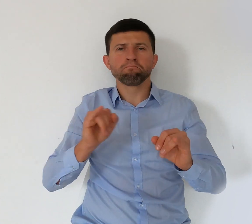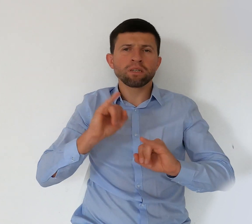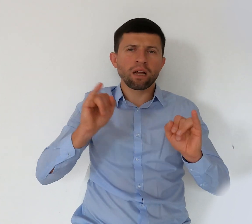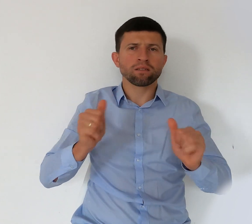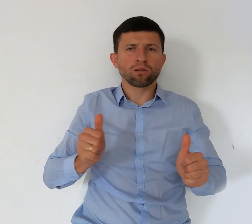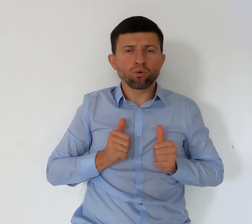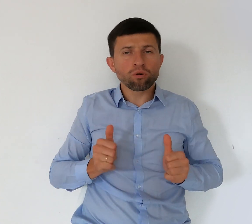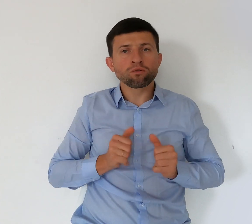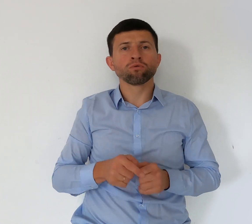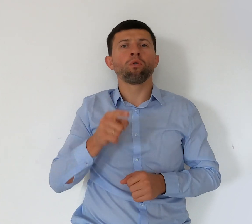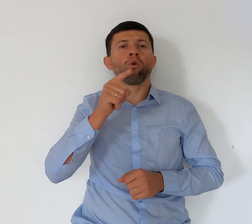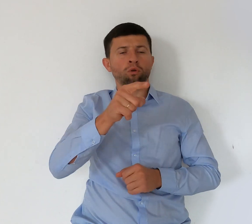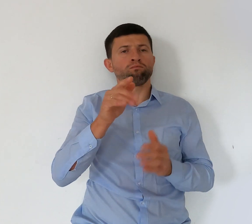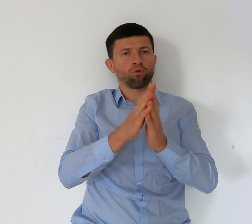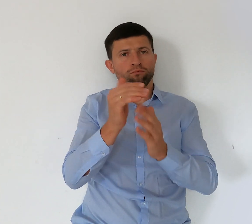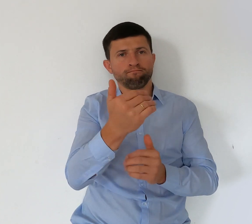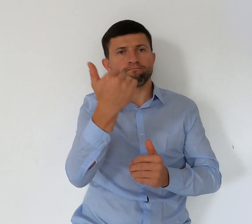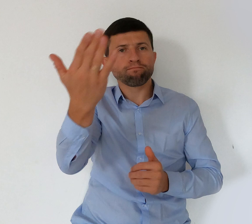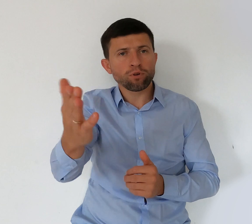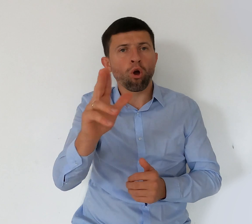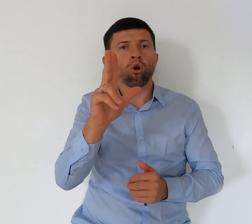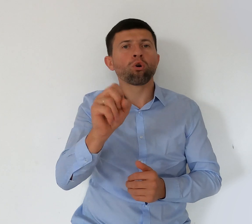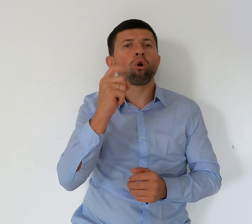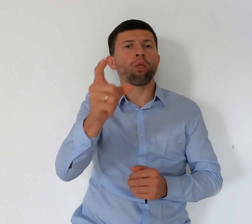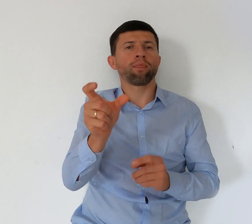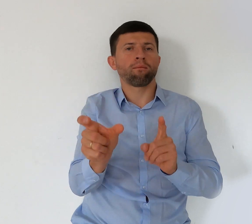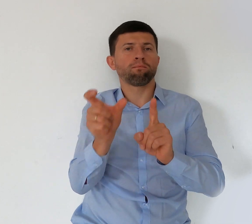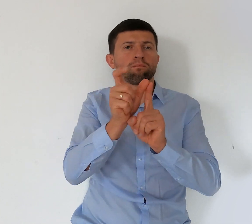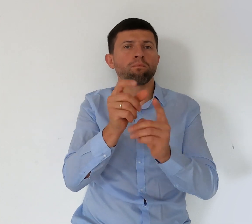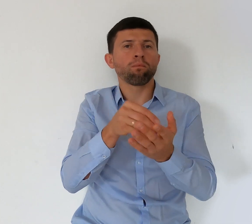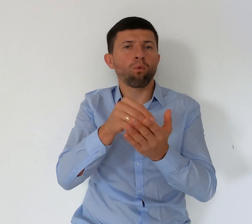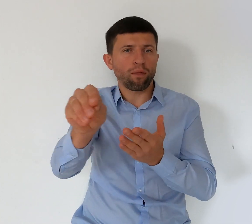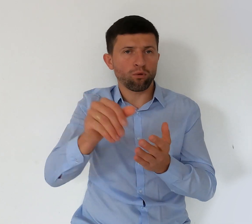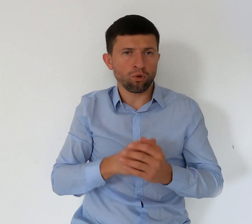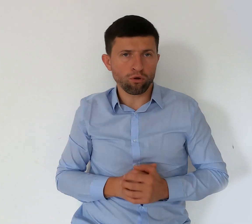gdy będziesz płacić za usługi hotelarskie lub imprezy turystyczne.